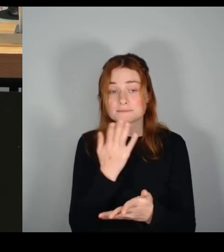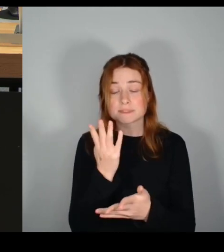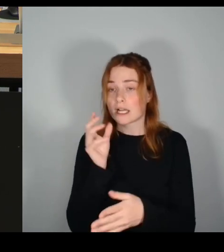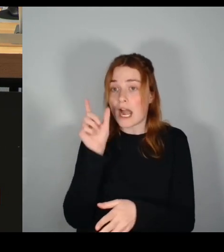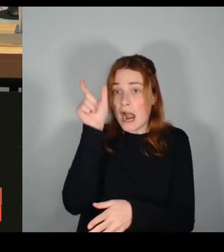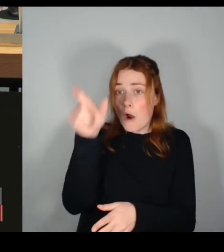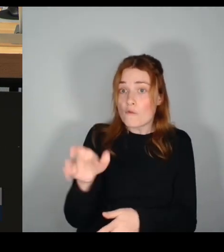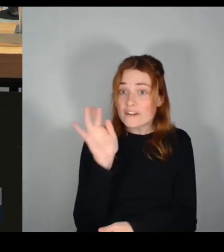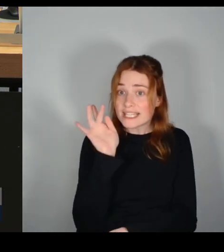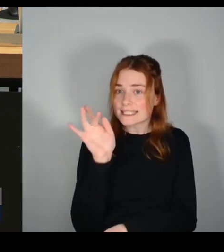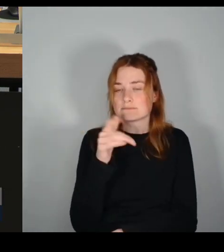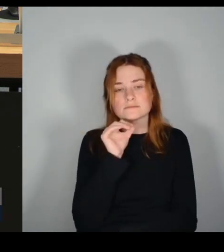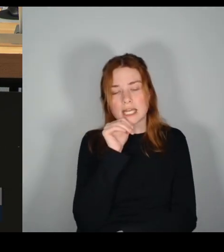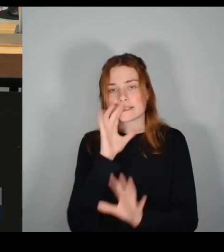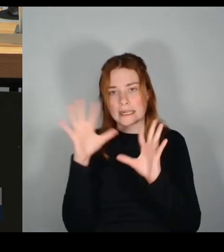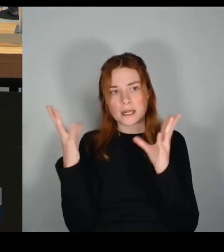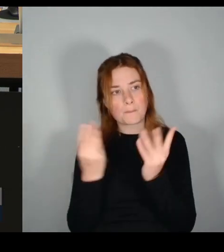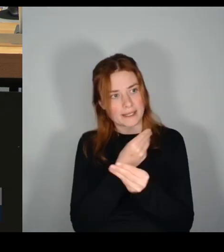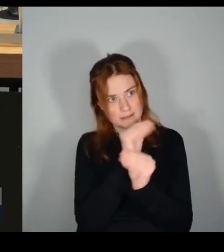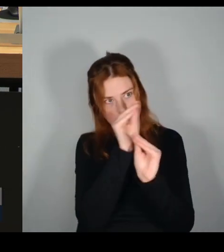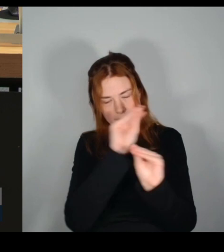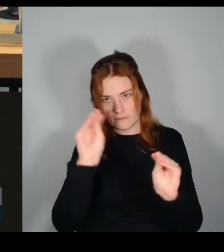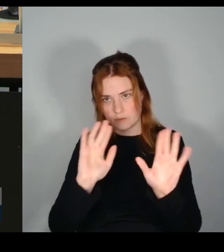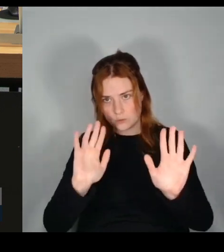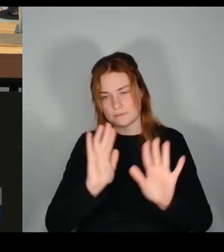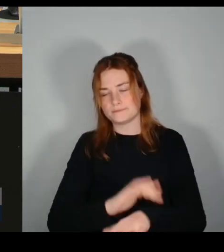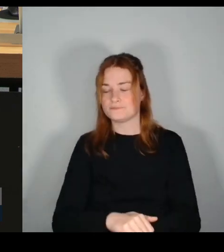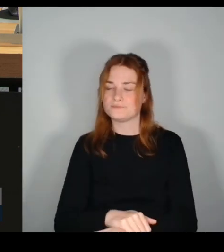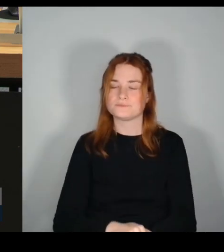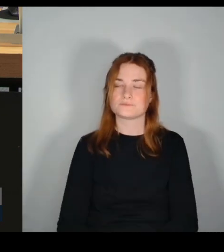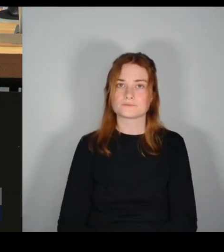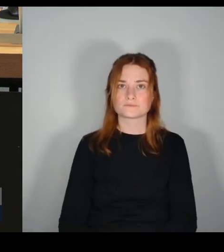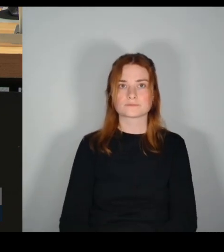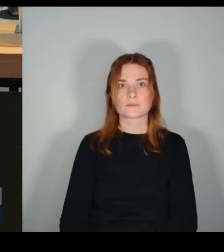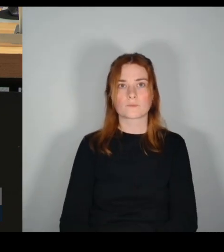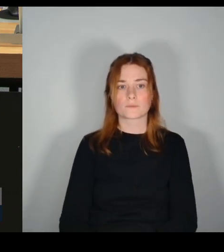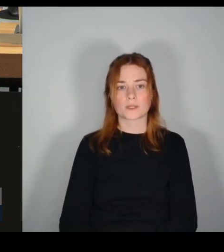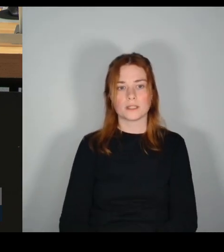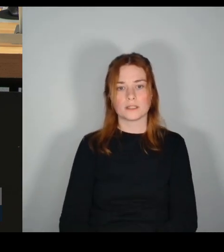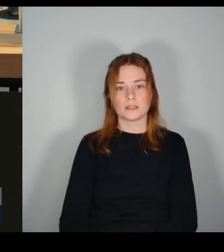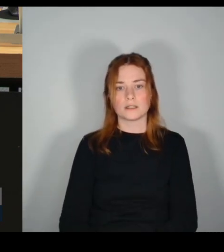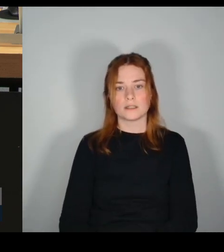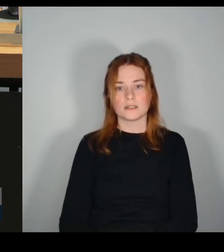also ich glaube, dass man solche Orte, da sind wir vollkommen einer Auffassung in Berlin braucht und da sage ich